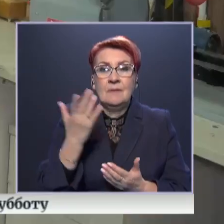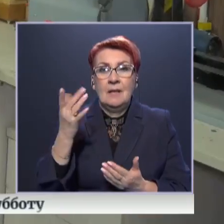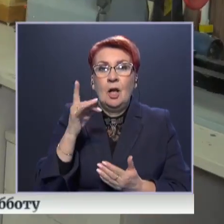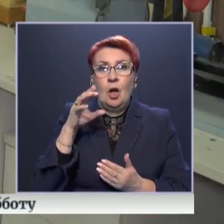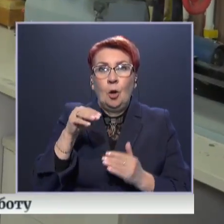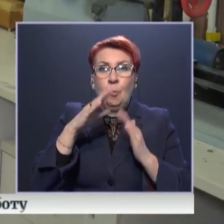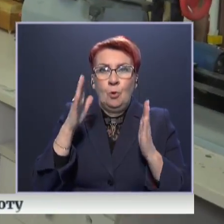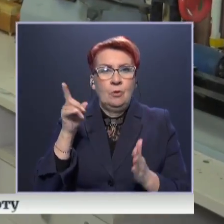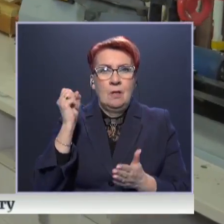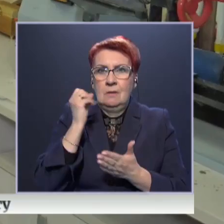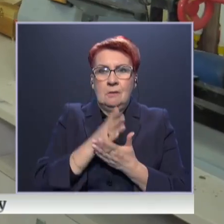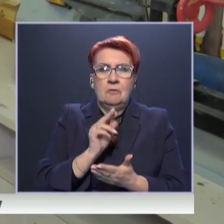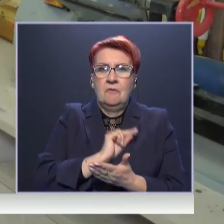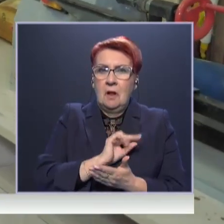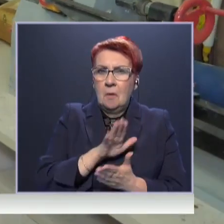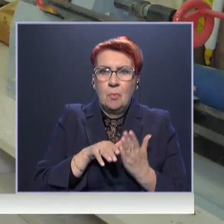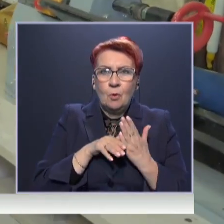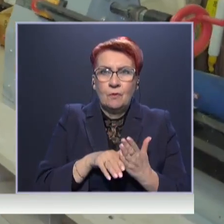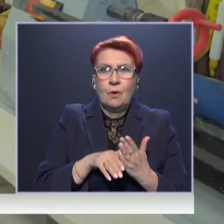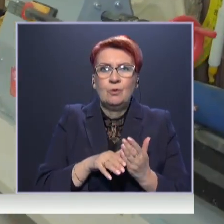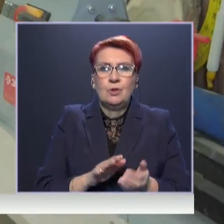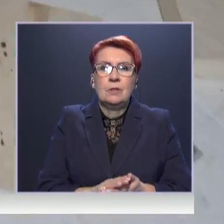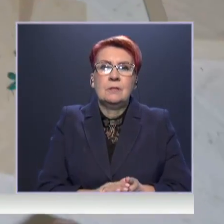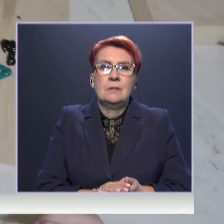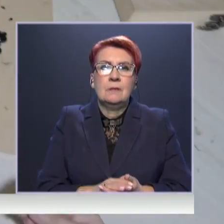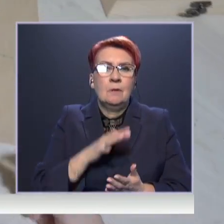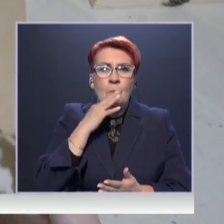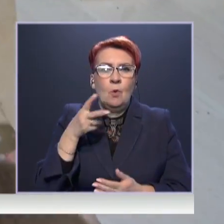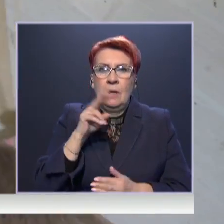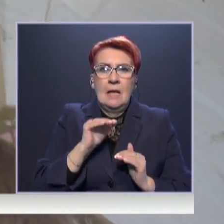включились у нас много для детей разных творческих